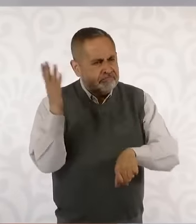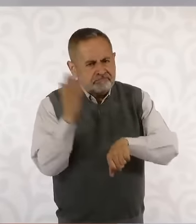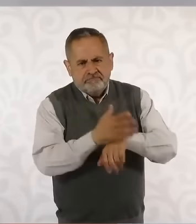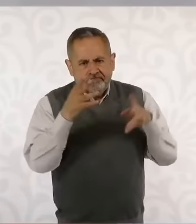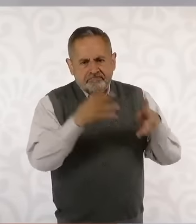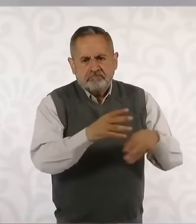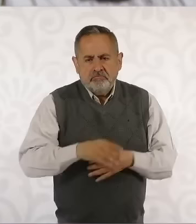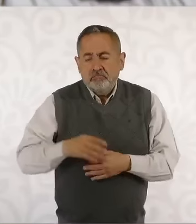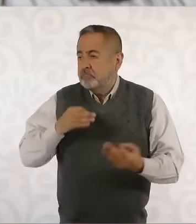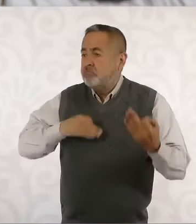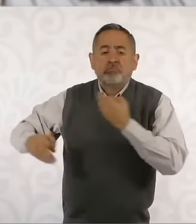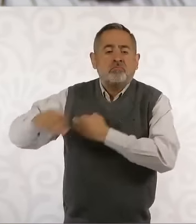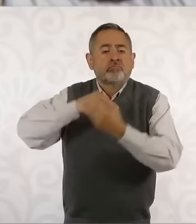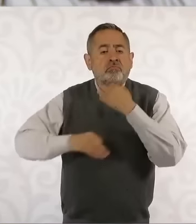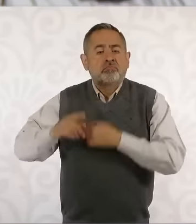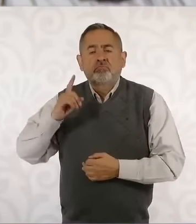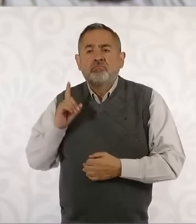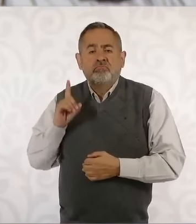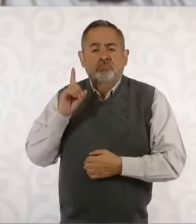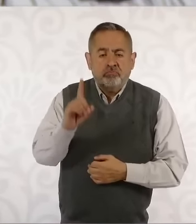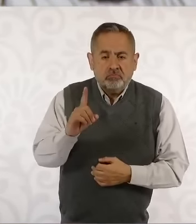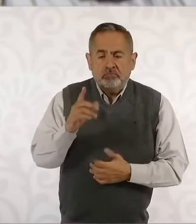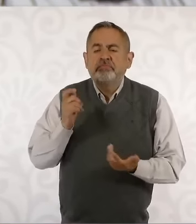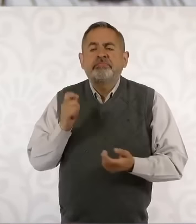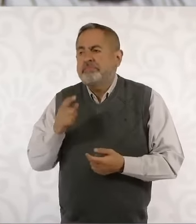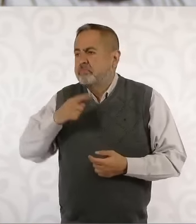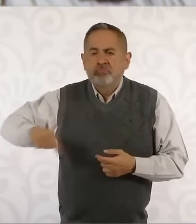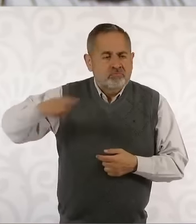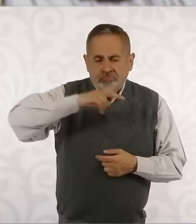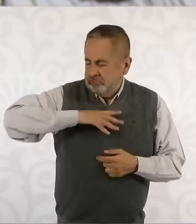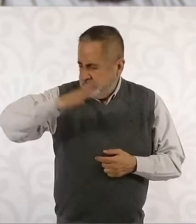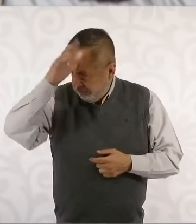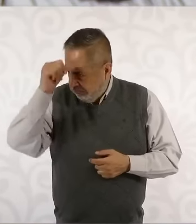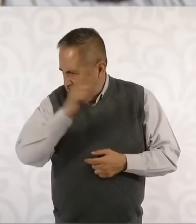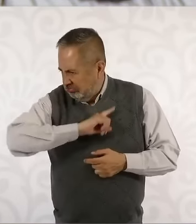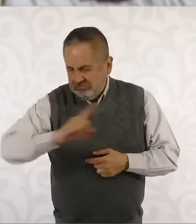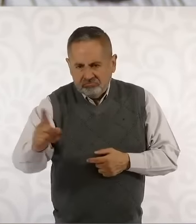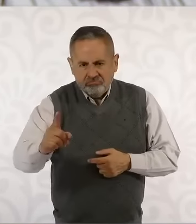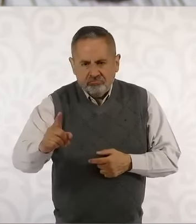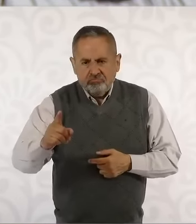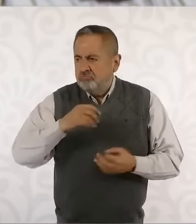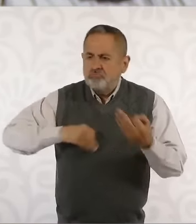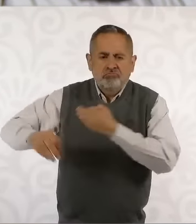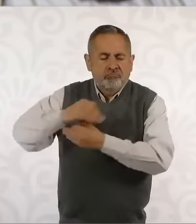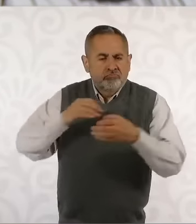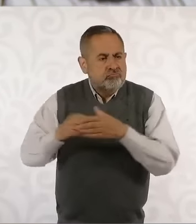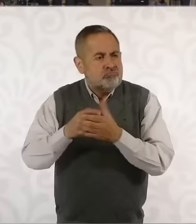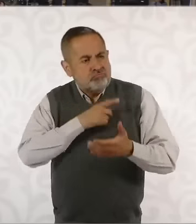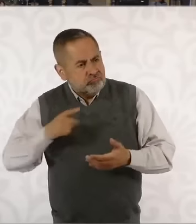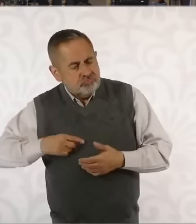todas quiere decir que no estamos de acuerdo con eso y que entre todas tenemos que atenderlo.